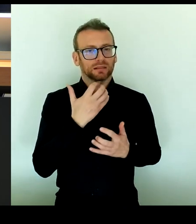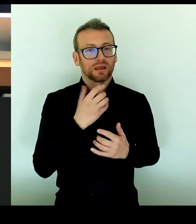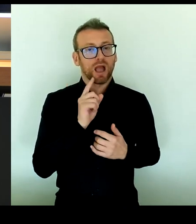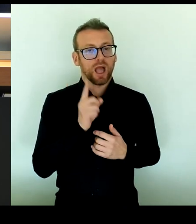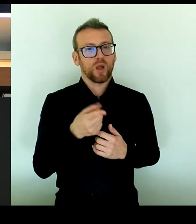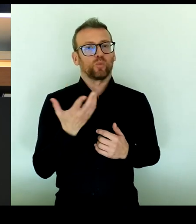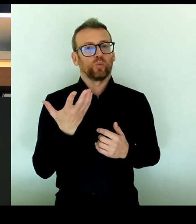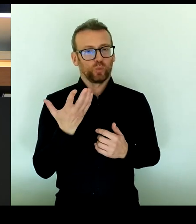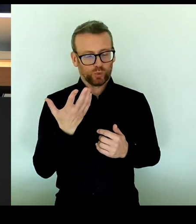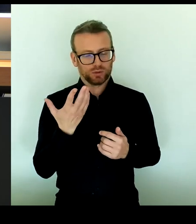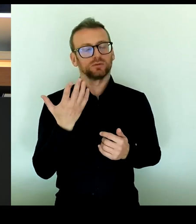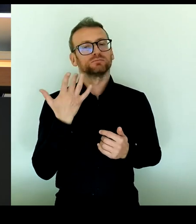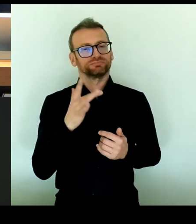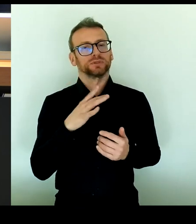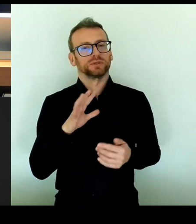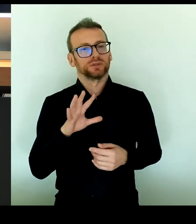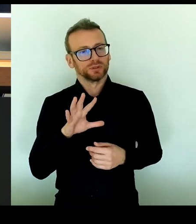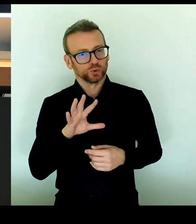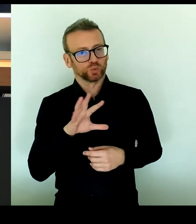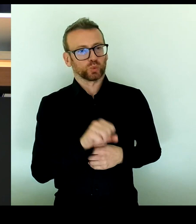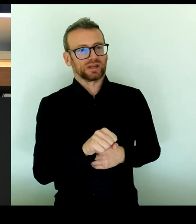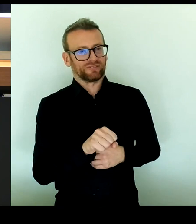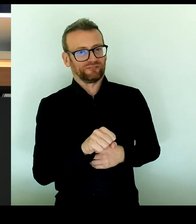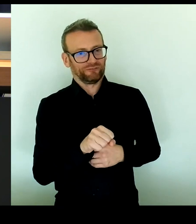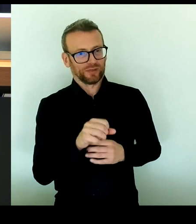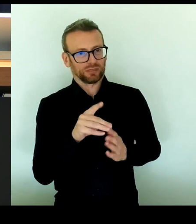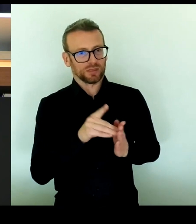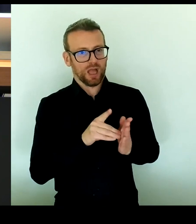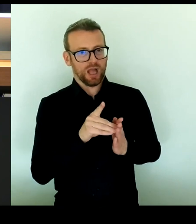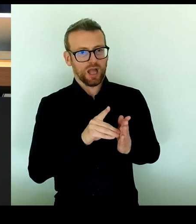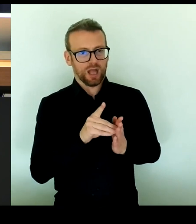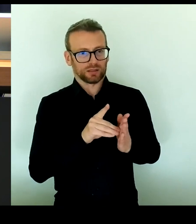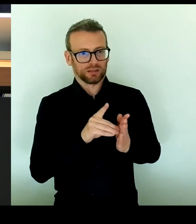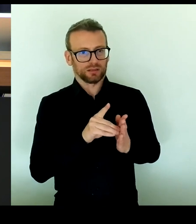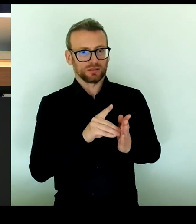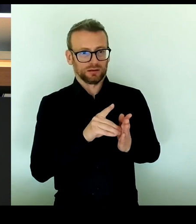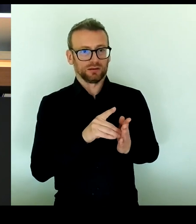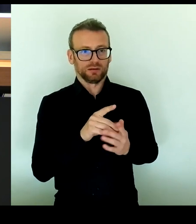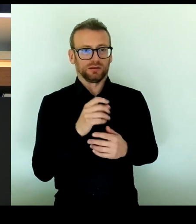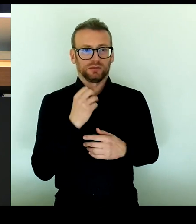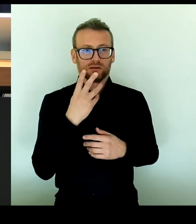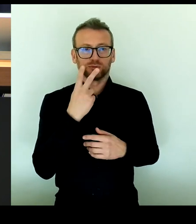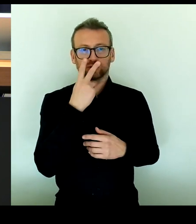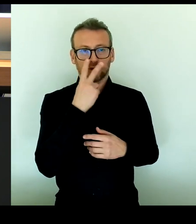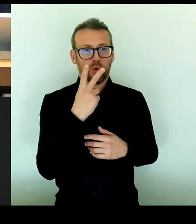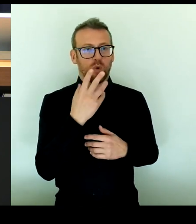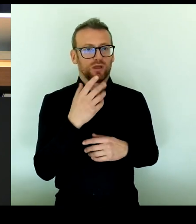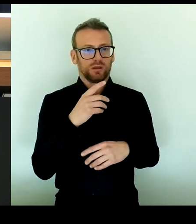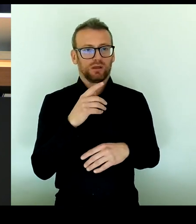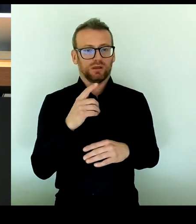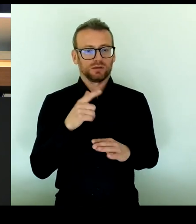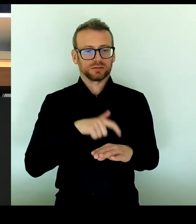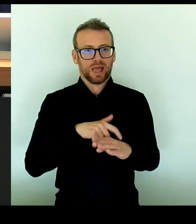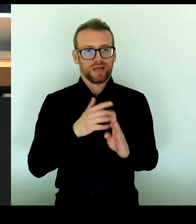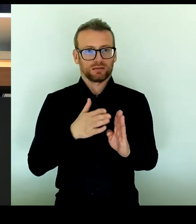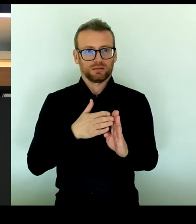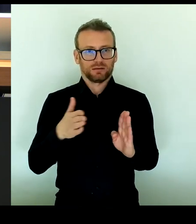auch der Sensibilität, die wie auch immer weiter vorleben und das möchte ich ganz positiv auch in diesem Bericht hervorheben. (Beifall) Denn